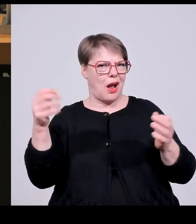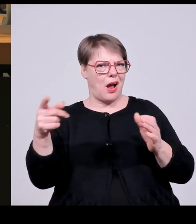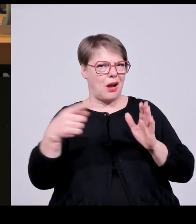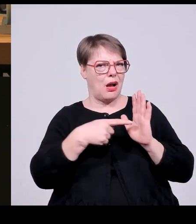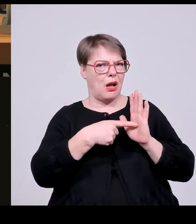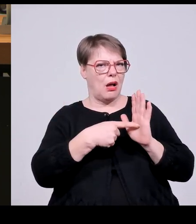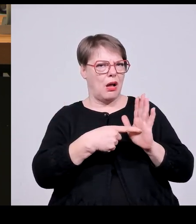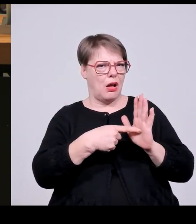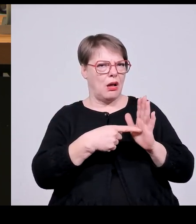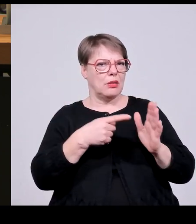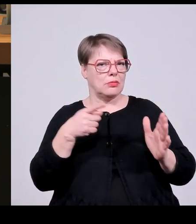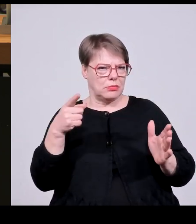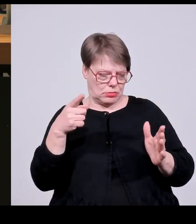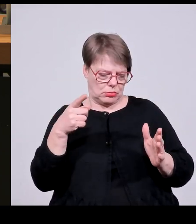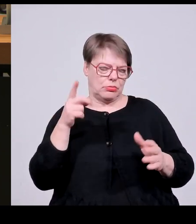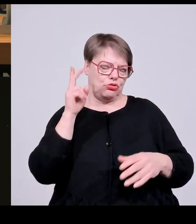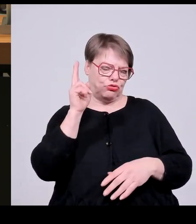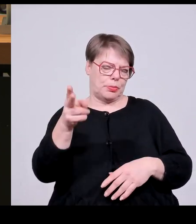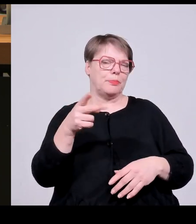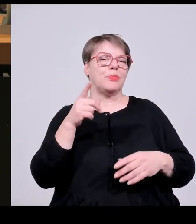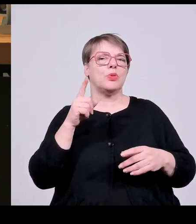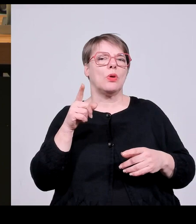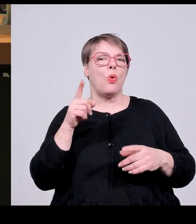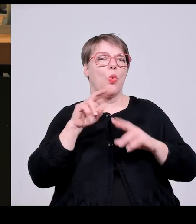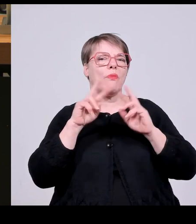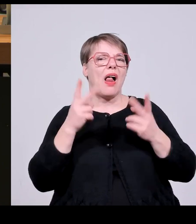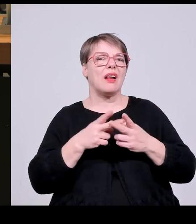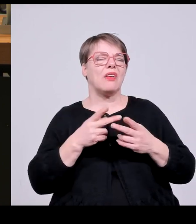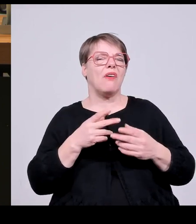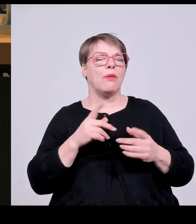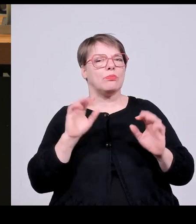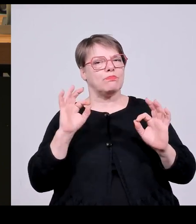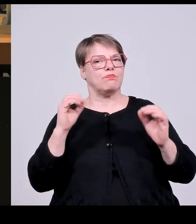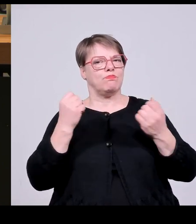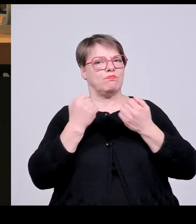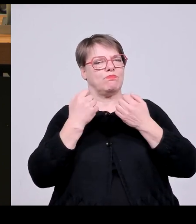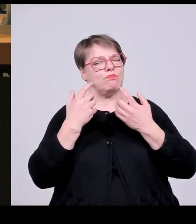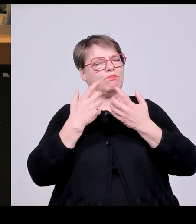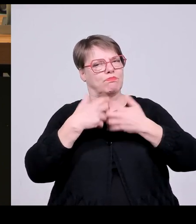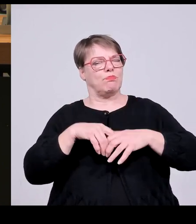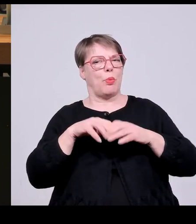möchten? Wollen die Leute an der Autobahn wohnen lassen? Wollen sie Schornsteine ohne Filter?